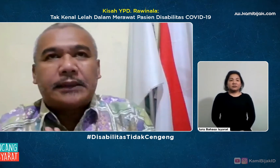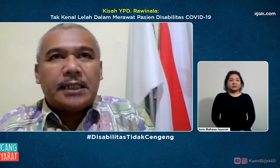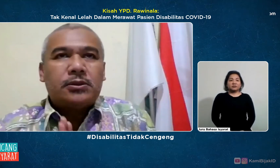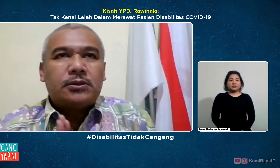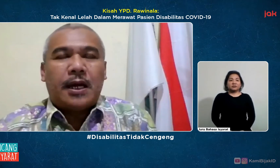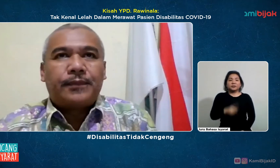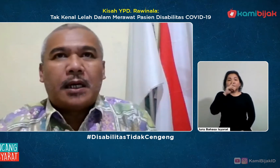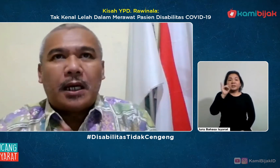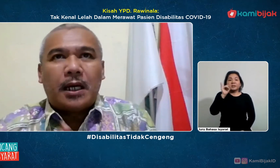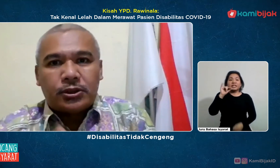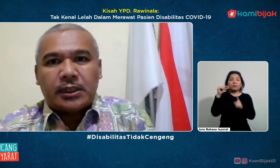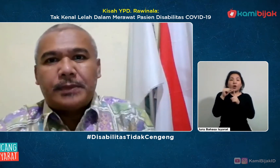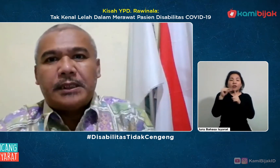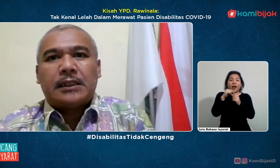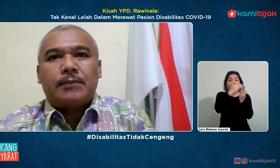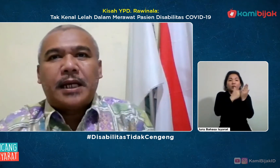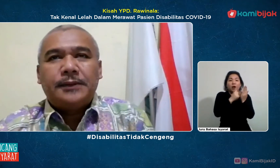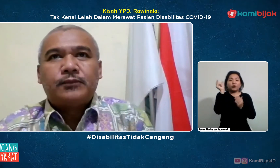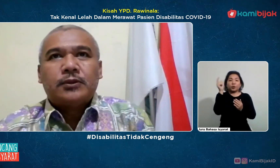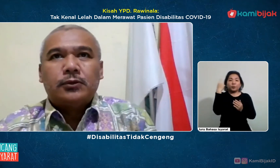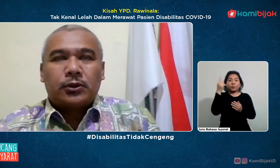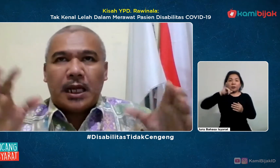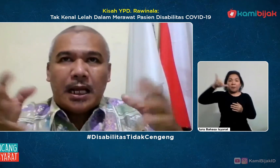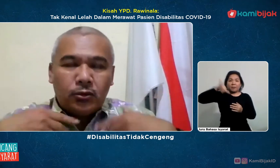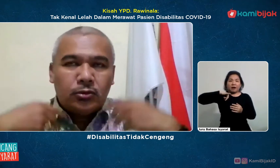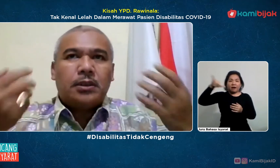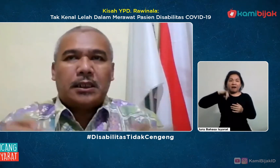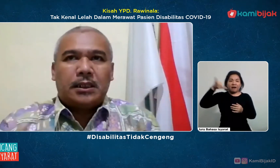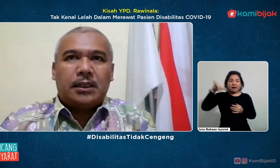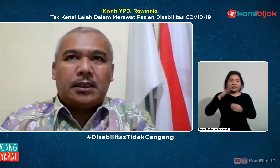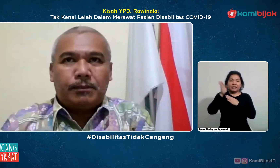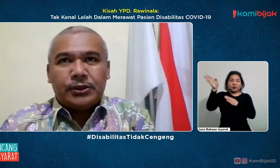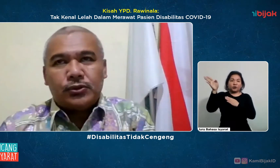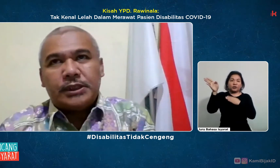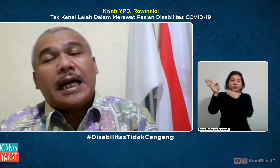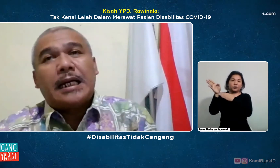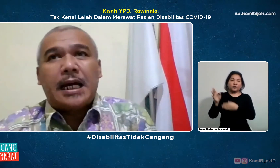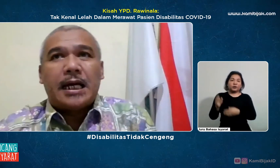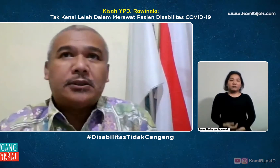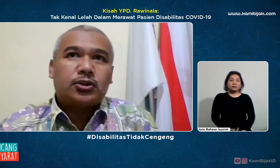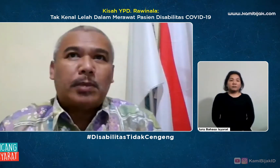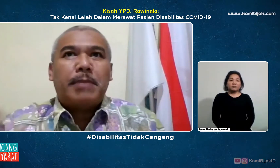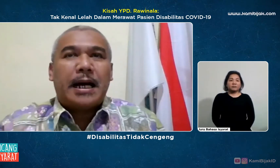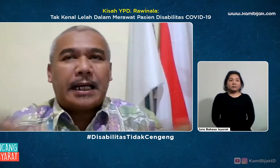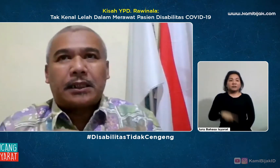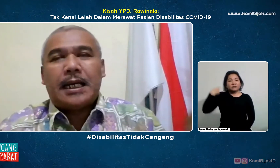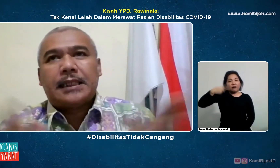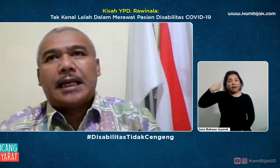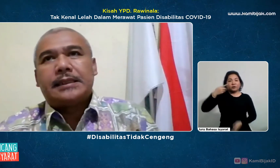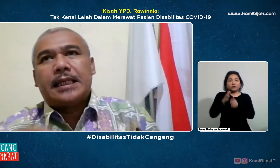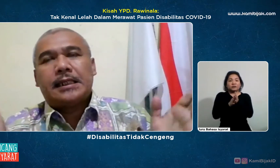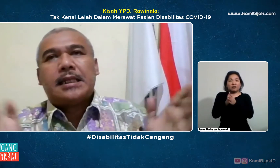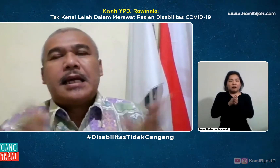kesehatan juga harus kami tanamkan untuk selalu mencuci tangan terus membakar alat-alat